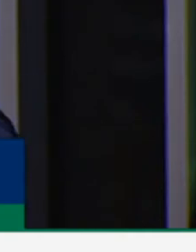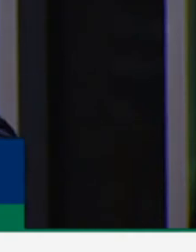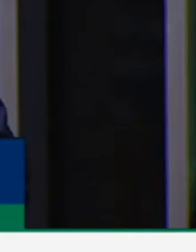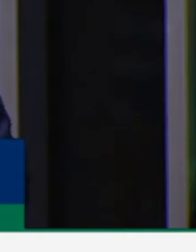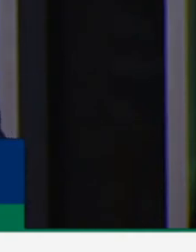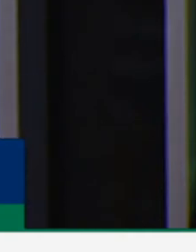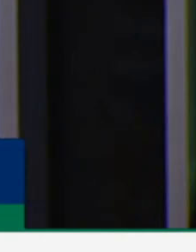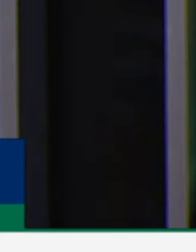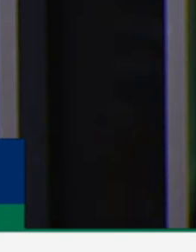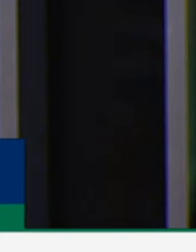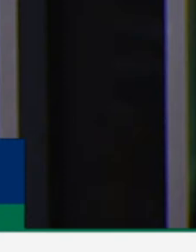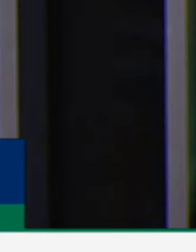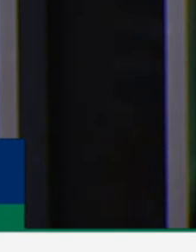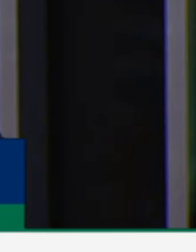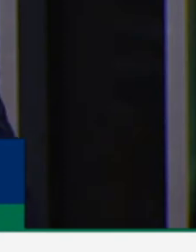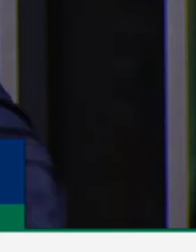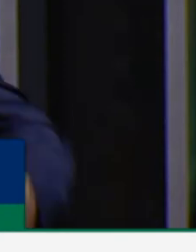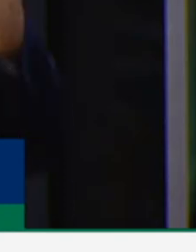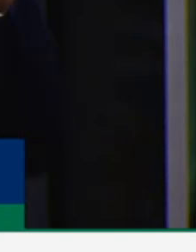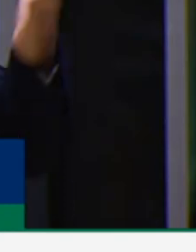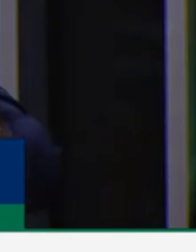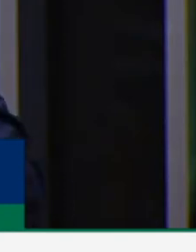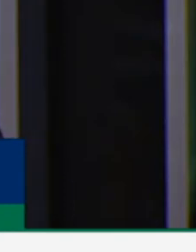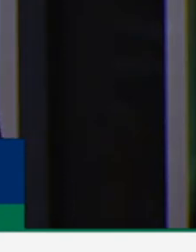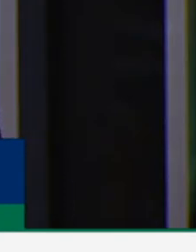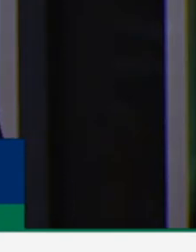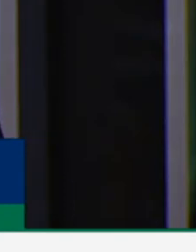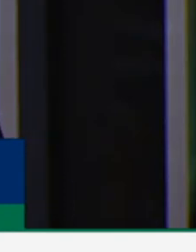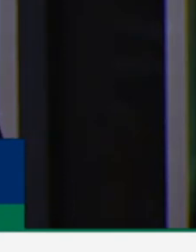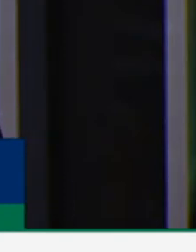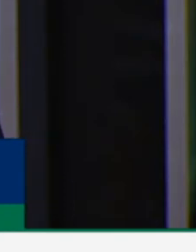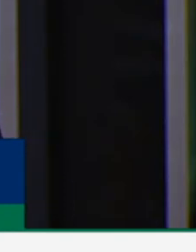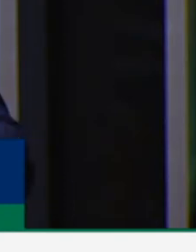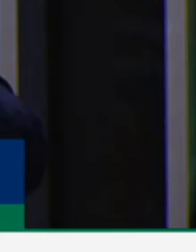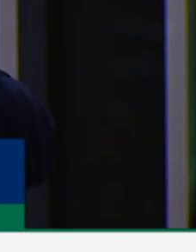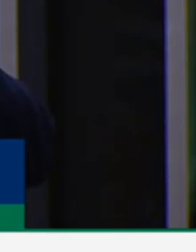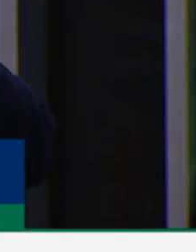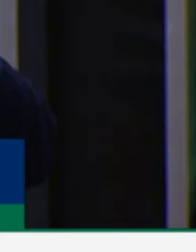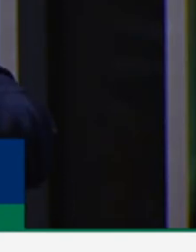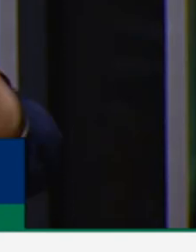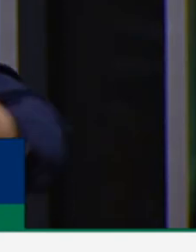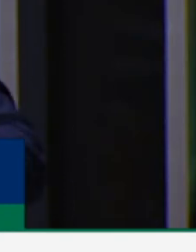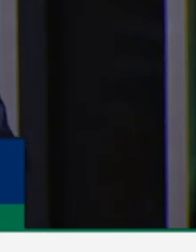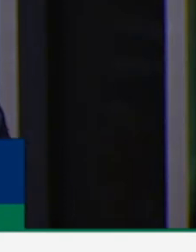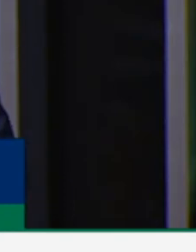OBRIGADO, DEPUTADA SORAIA MANATO. [DEPUTADA]: SENHOR PRESIDENTE, DIANTE DOS FATOS QUE TEMOS VISTO NESTE